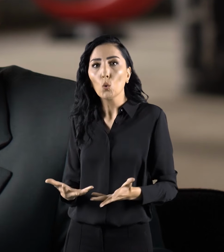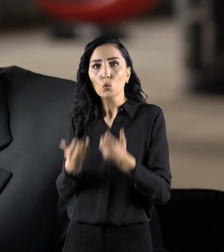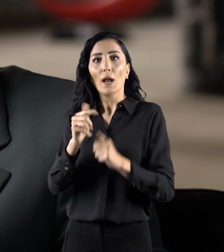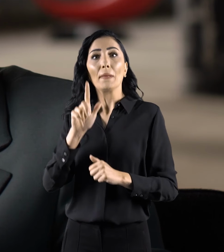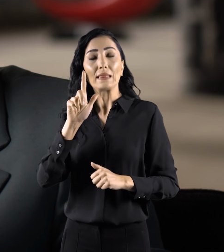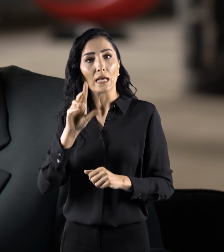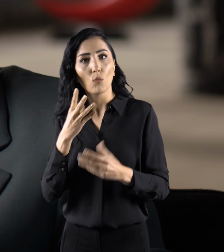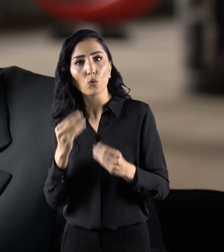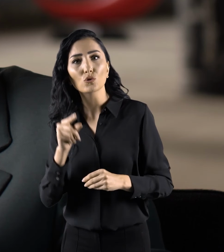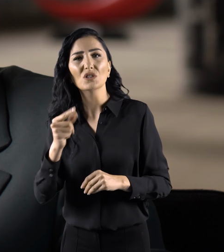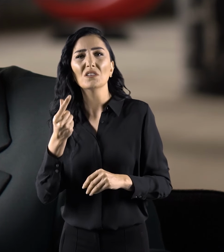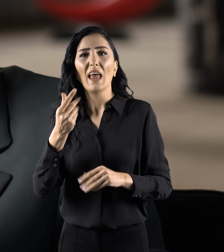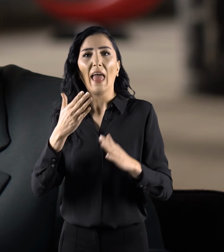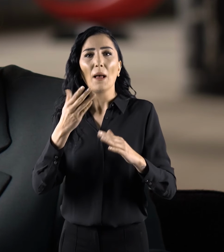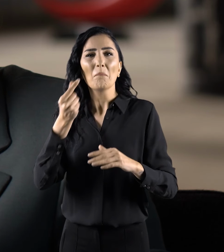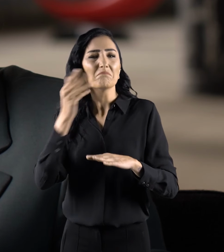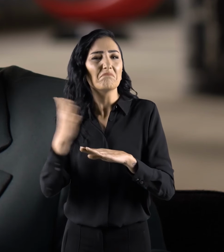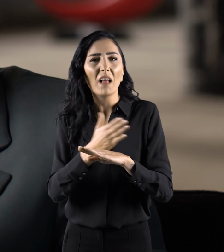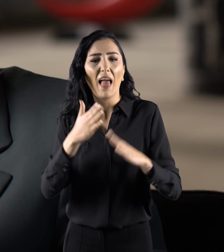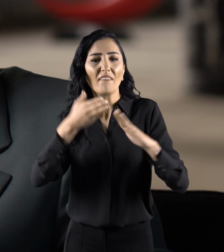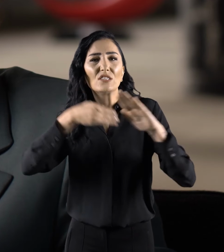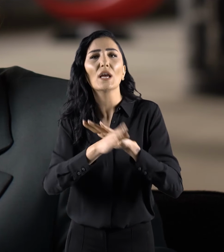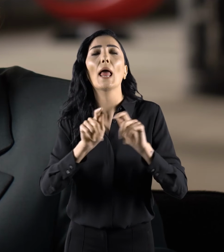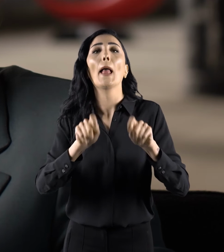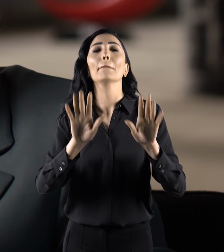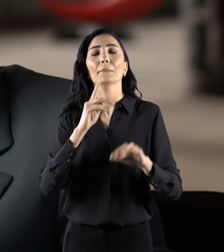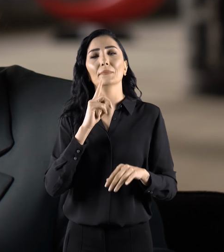canınızı kurtarmanız gerektiği için malınızın peşine düşmeyin.